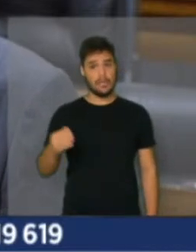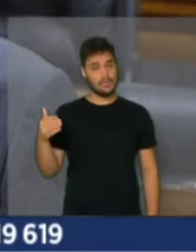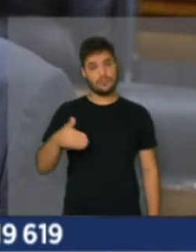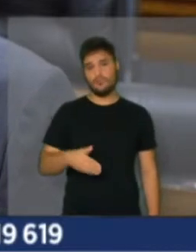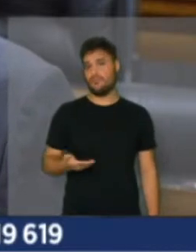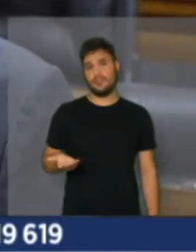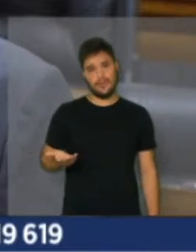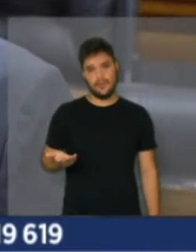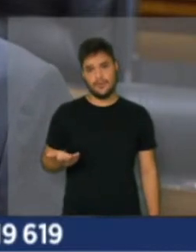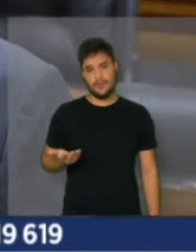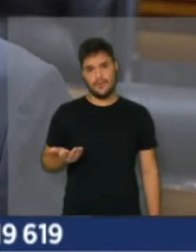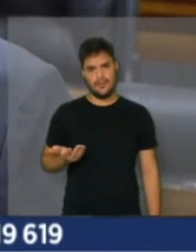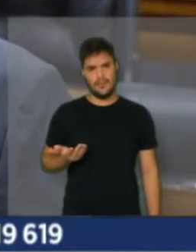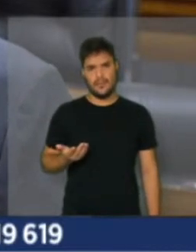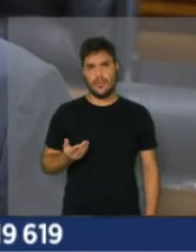ELE VIRÁ. PORTANTO O PL